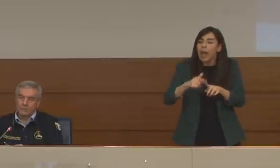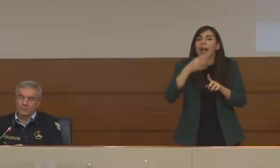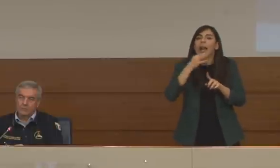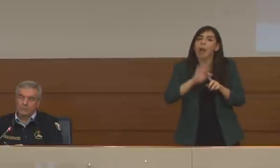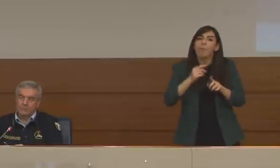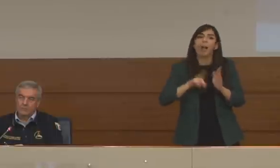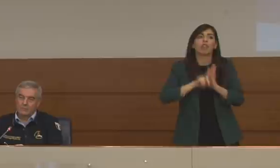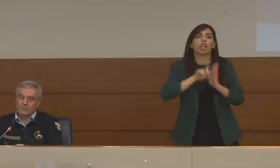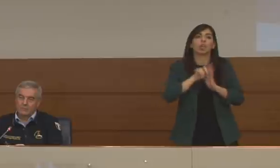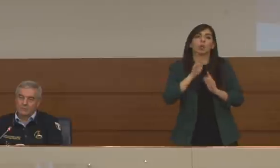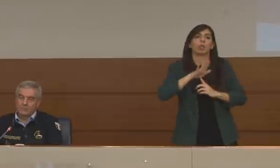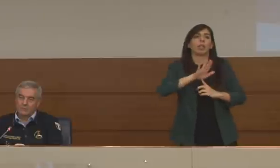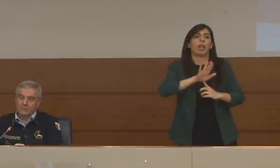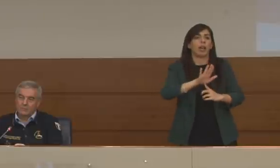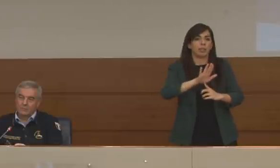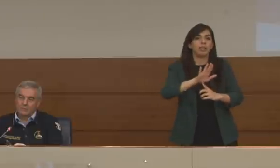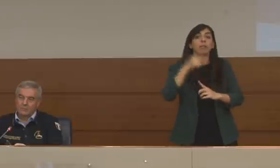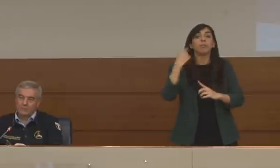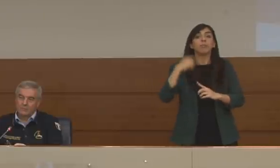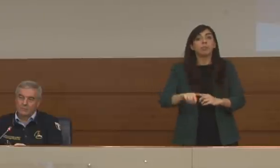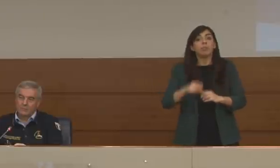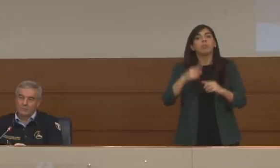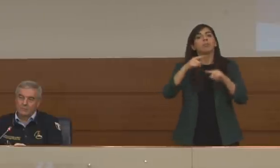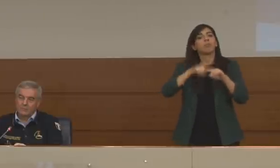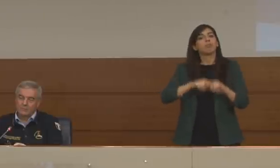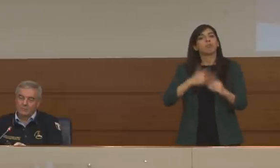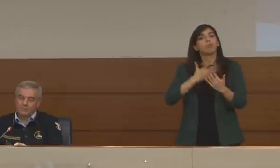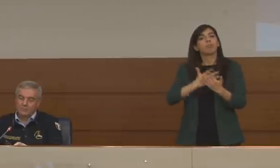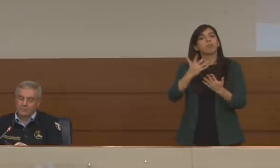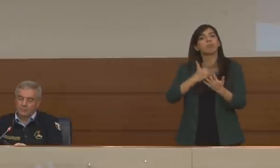E questo credo che testimoni non solo il lavoro dell'Agenzia ma il